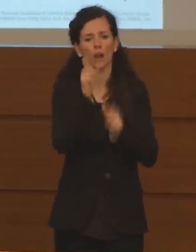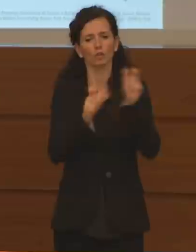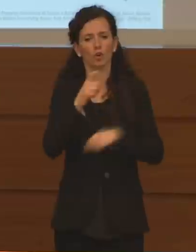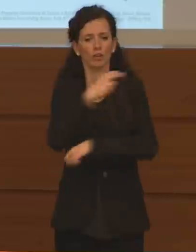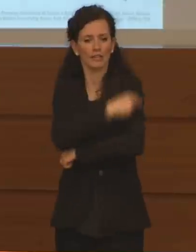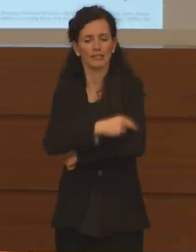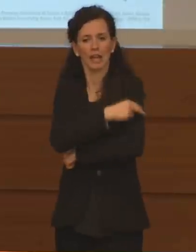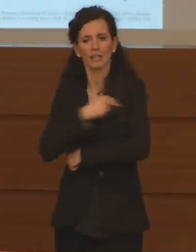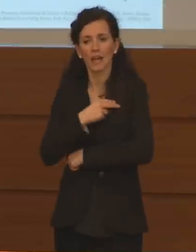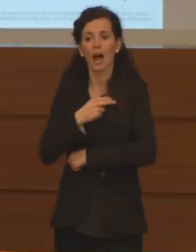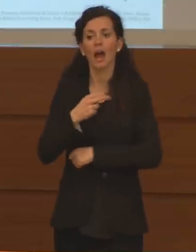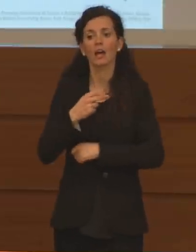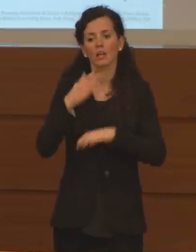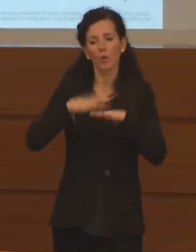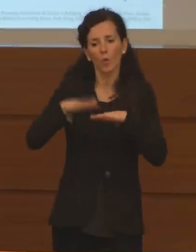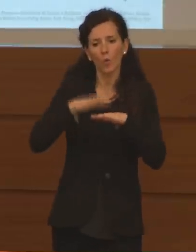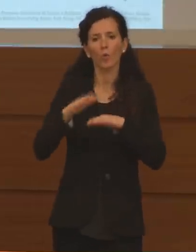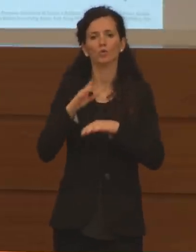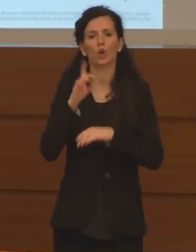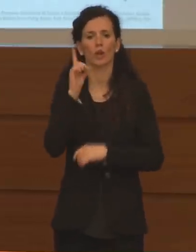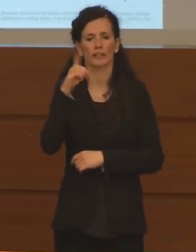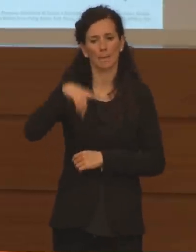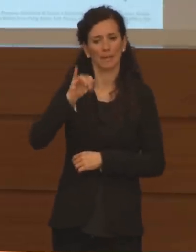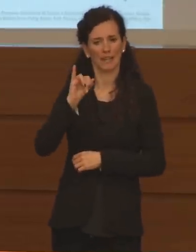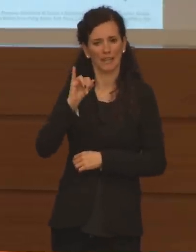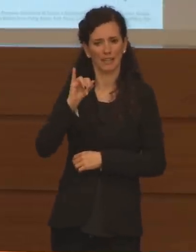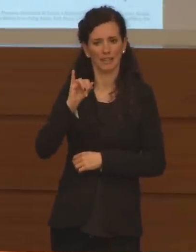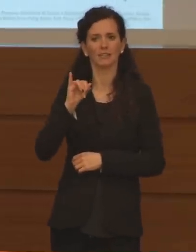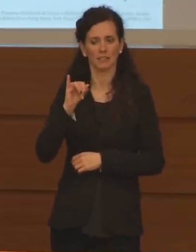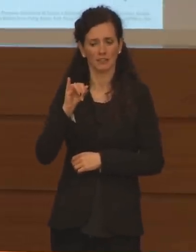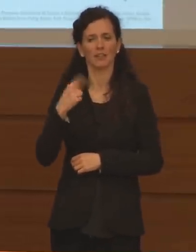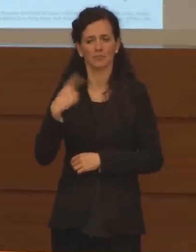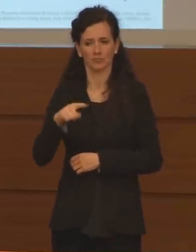dispositivi di protezione individuale.